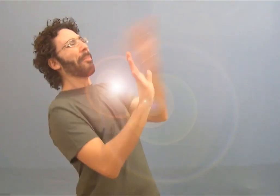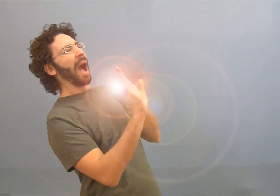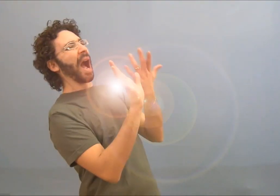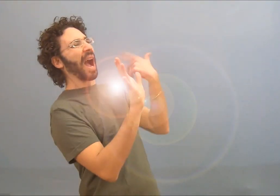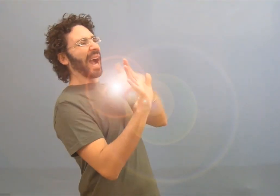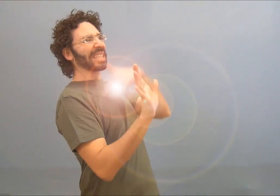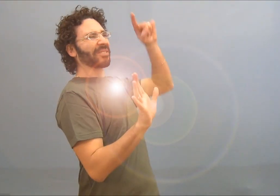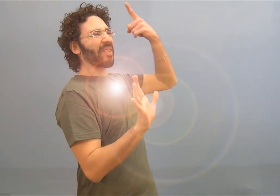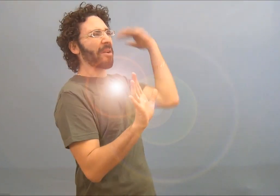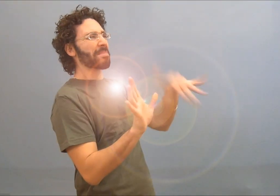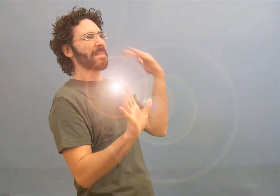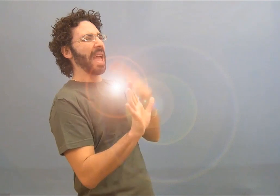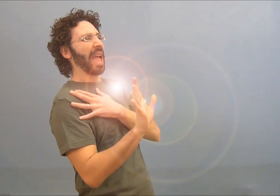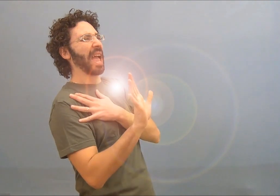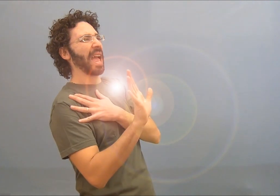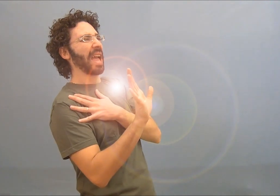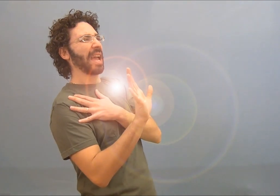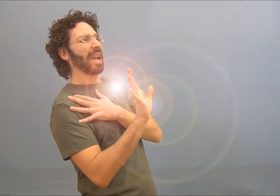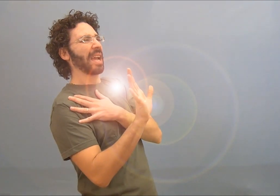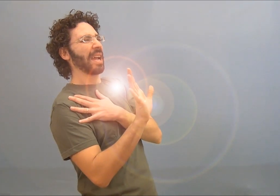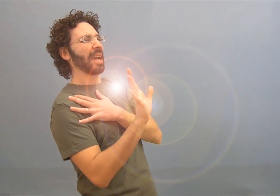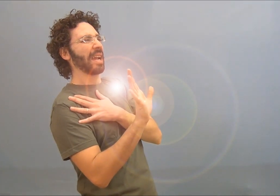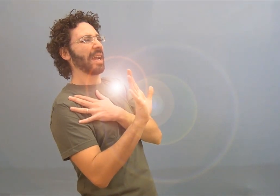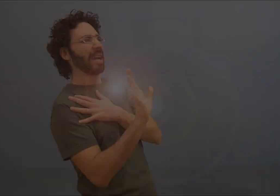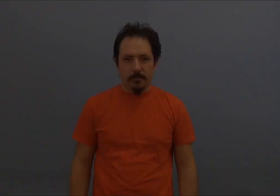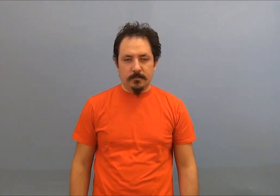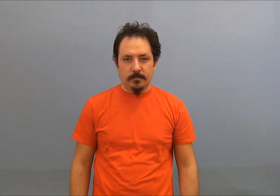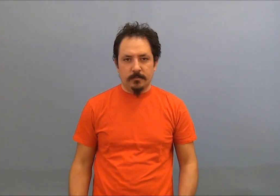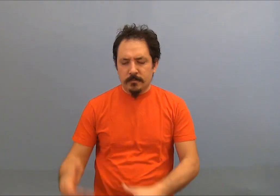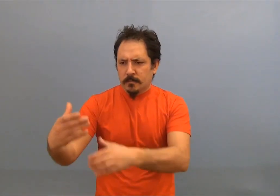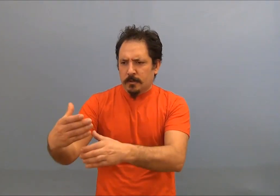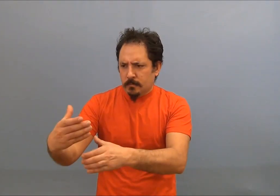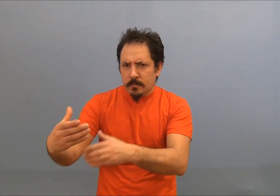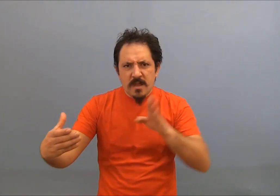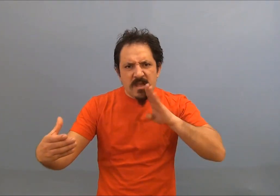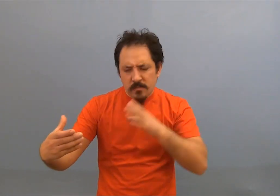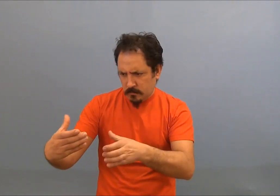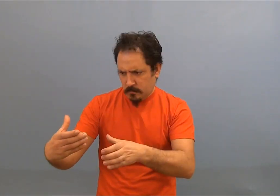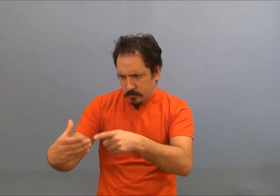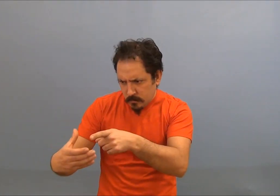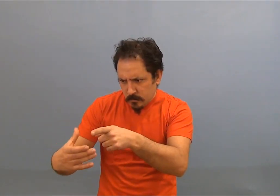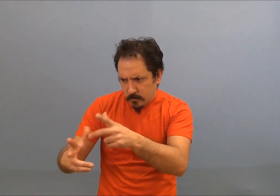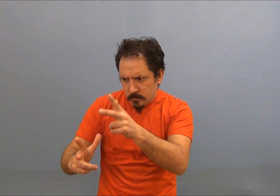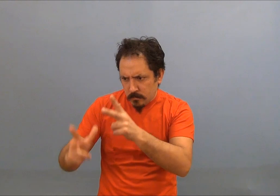Ohi! tu m'hai fatto male! — gridò rammaricandosi la solita vocina. Questa volta maestro Ciliegia restò di stucco,